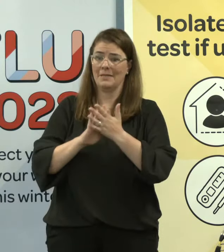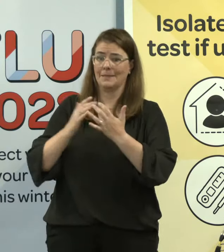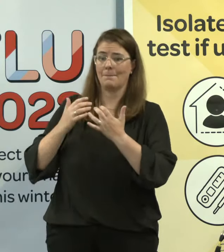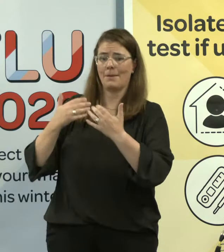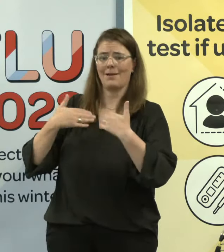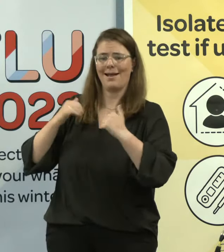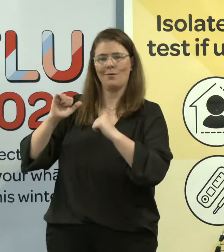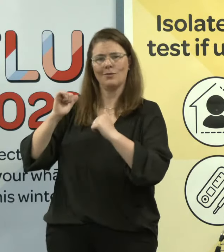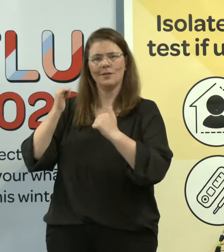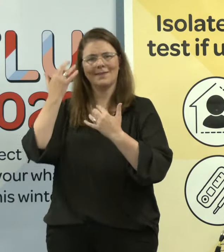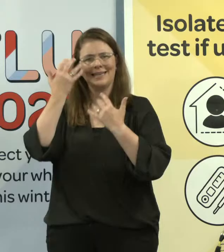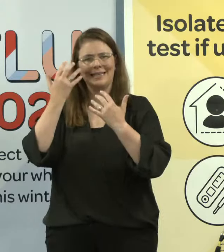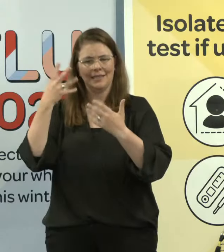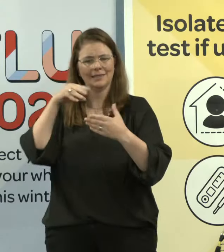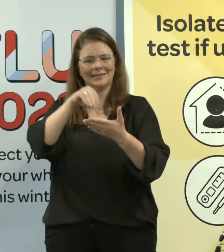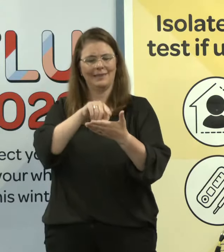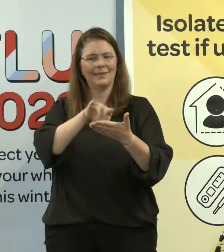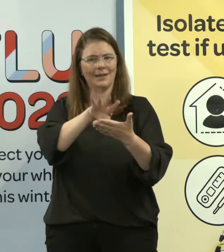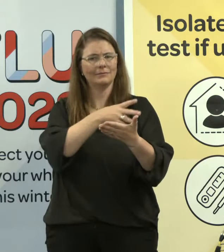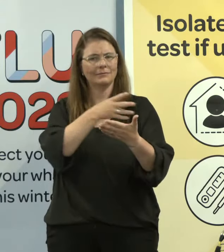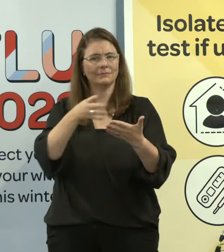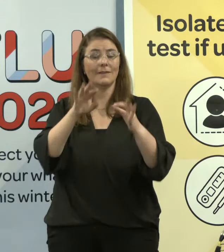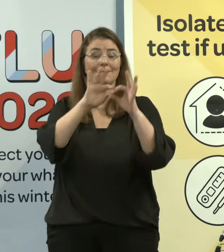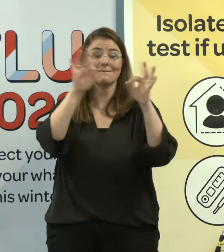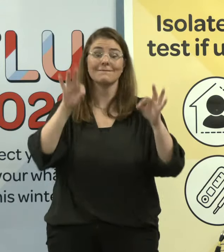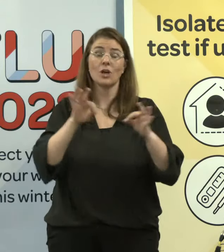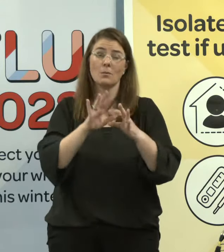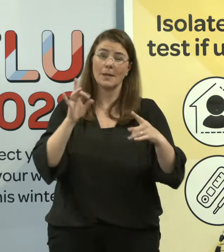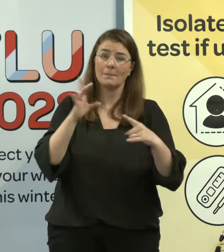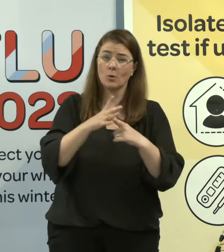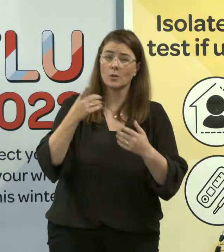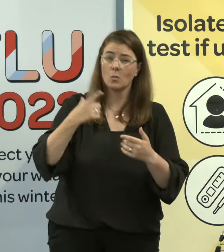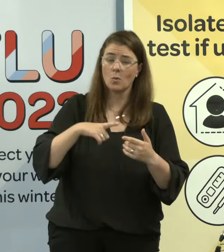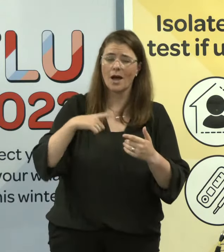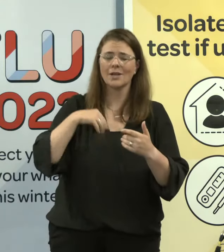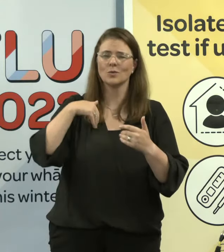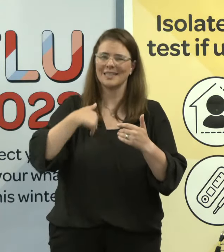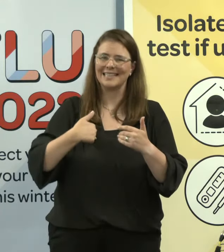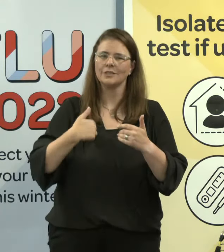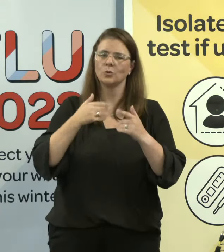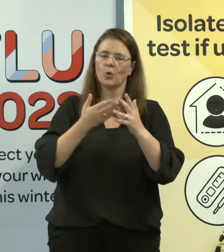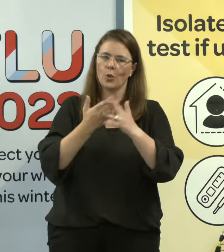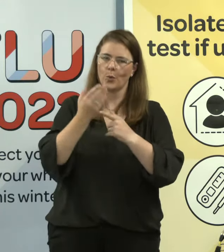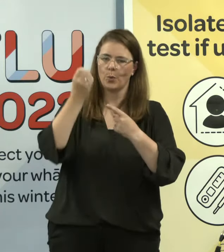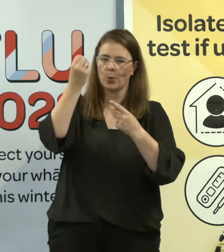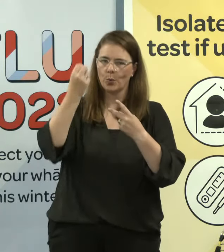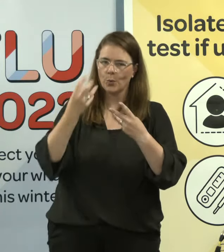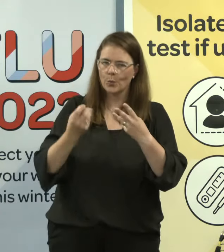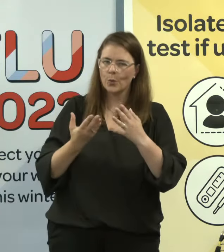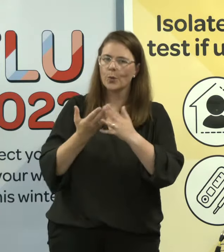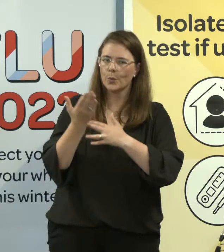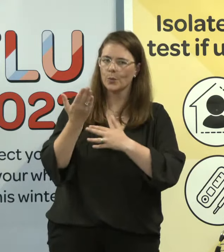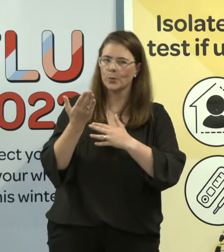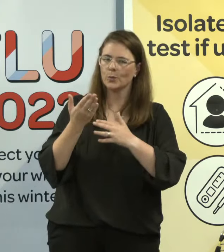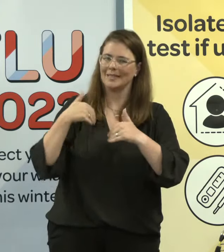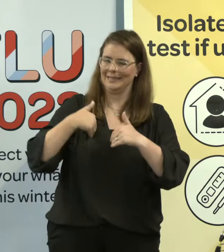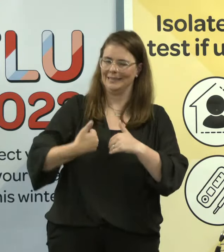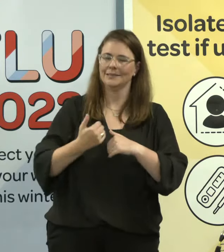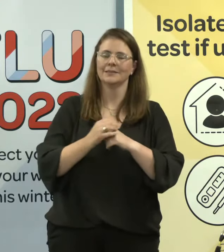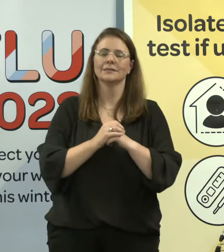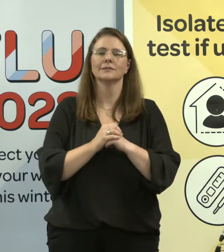reira kei runga i te arorau